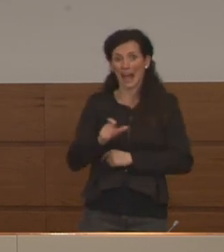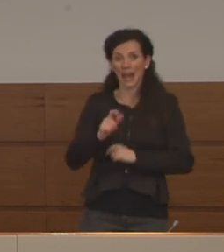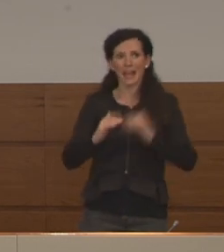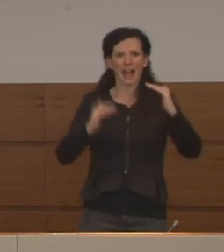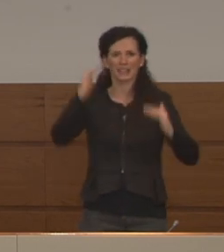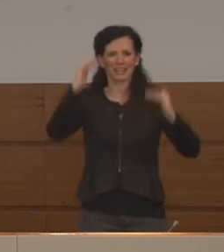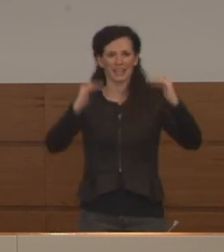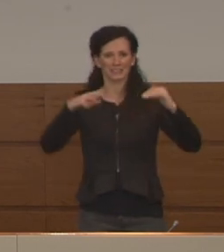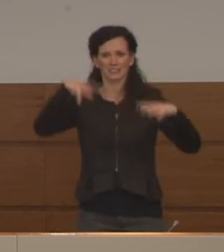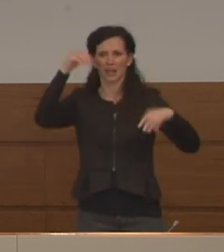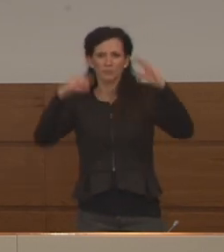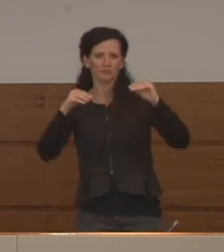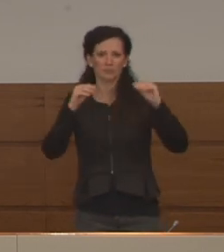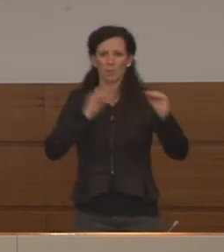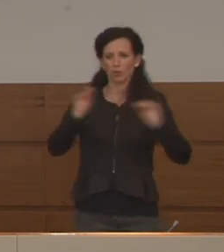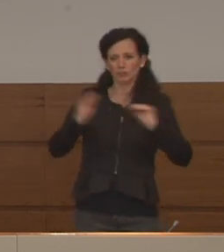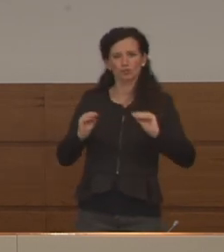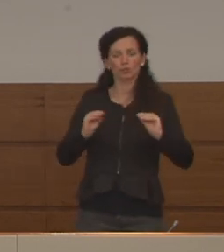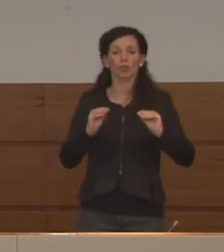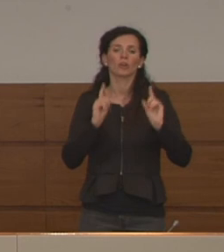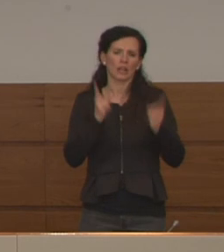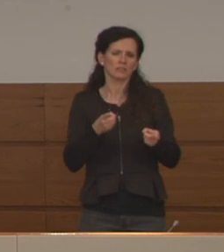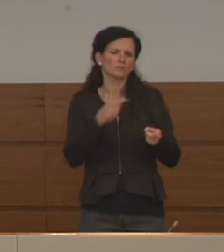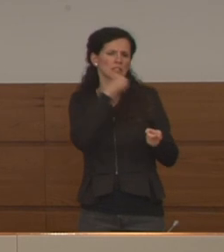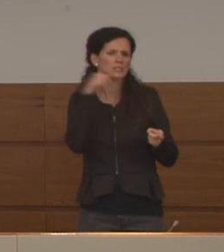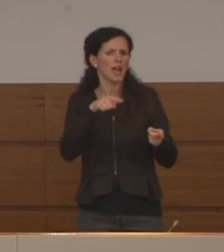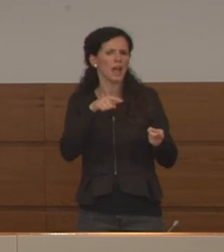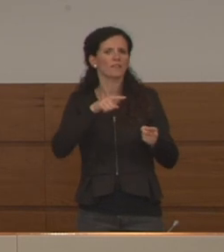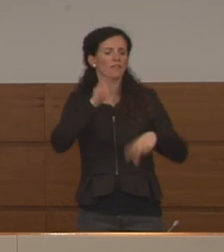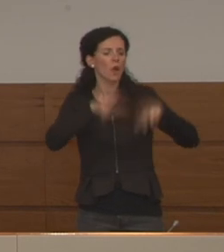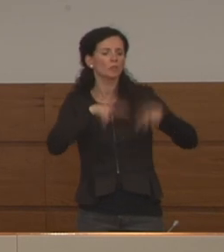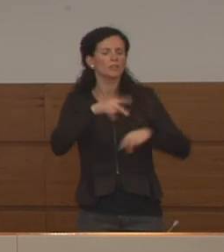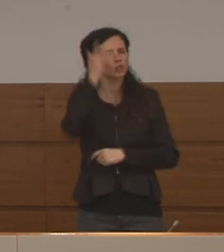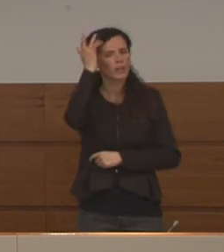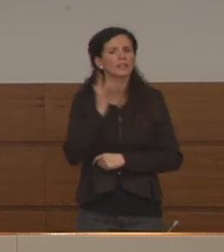una valutazione del rischio. La valutazione del rischio è la procedura